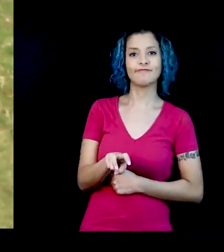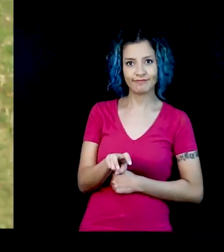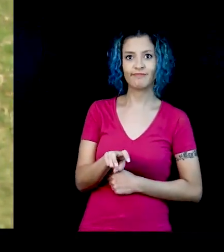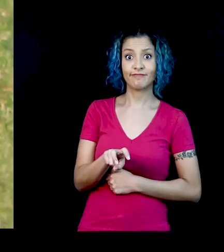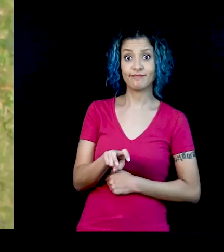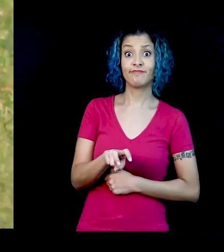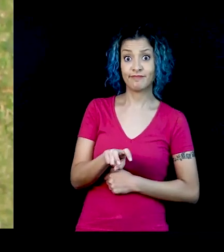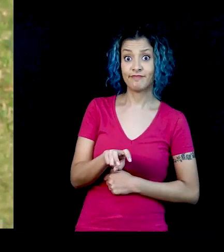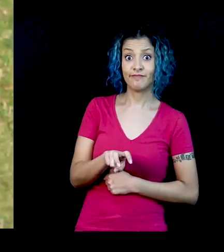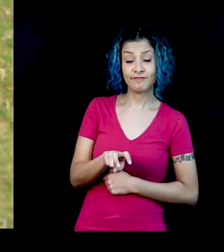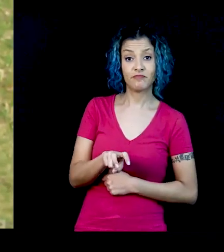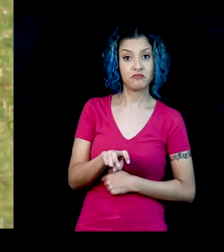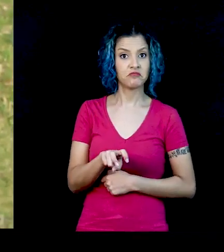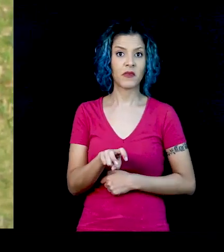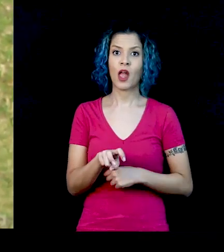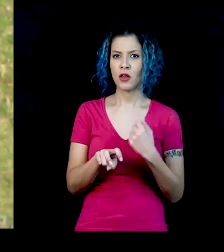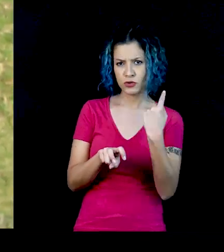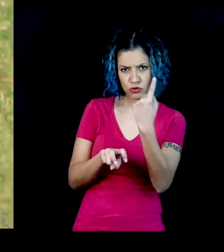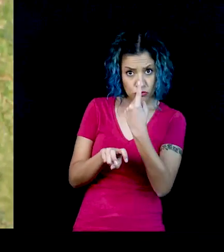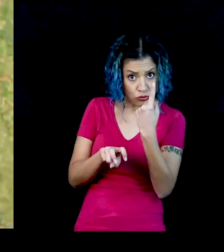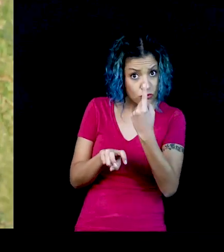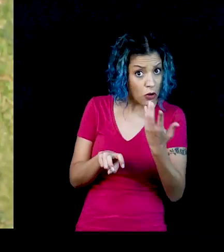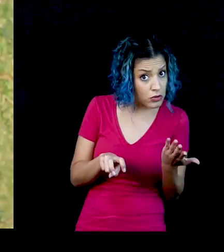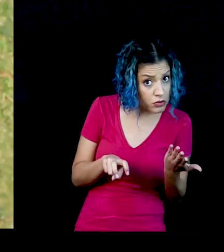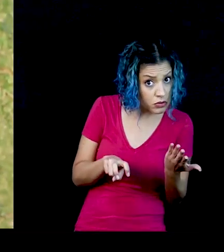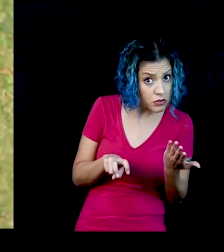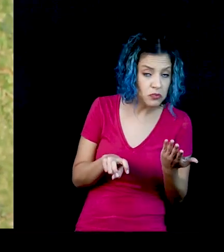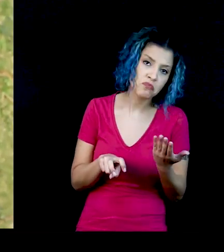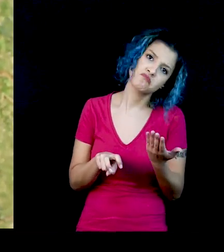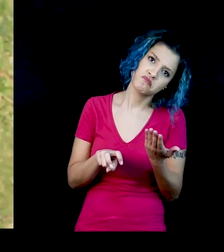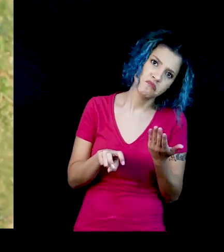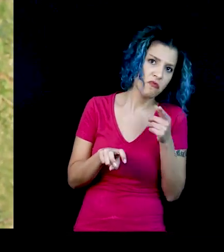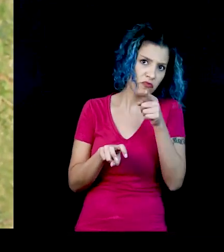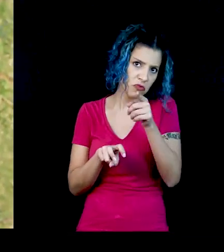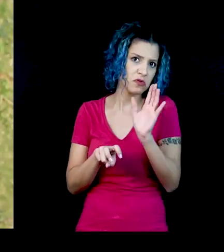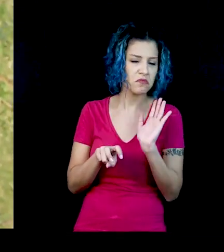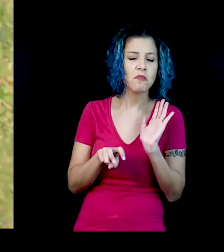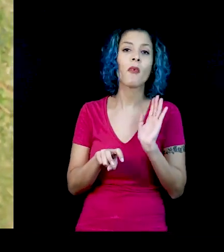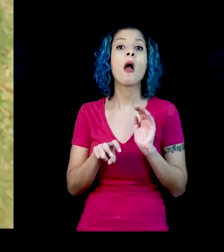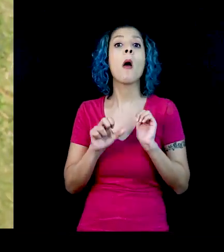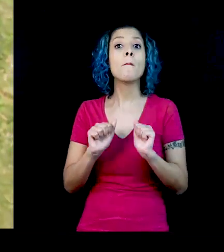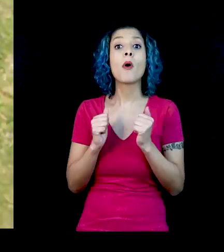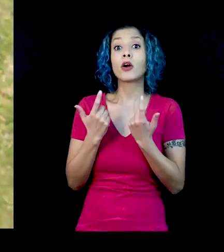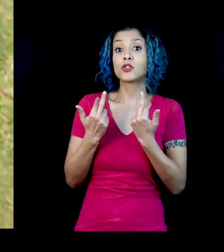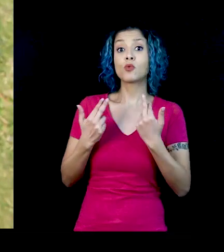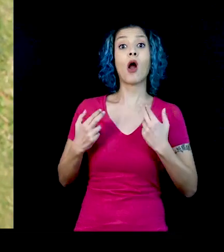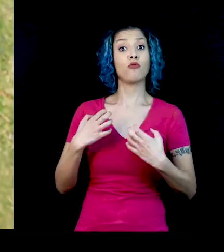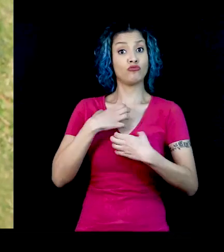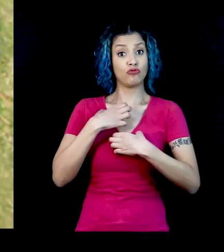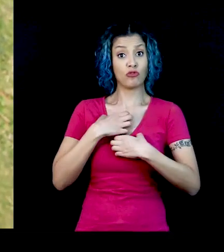e se estiver sozinho ou sozinha faça como eu.